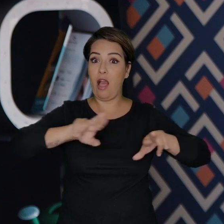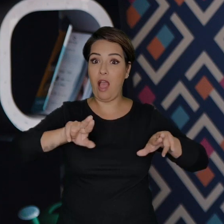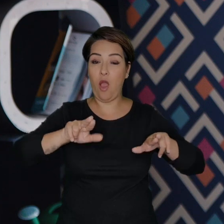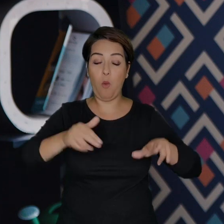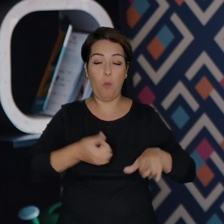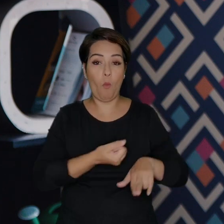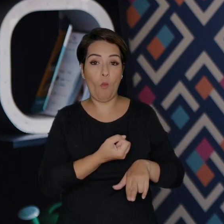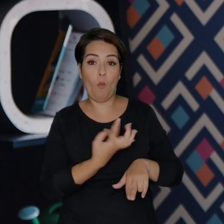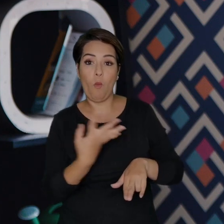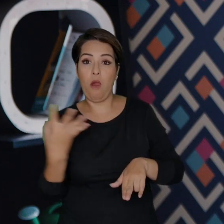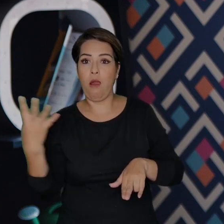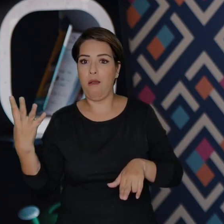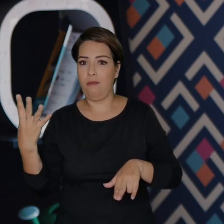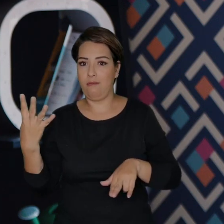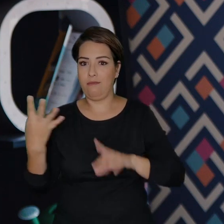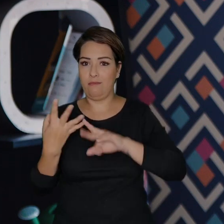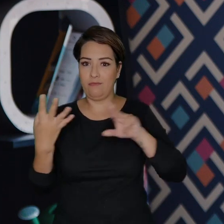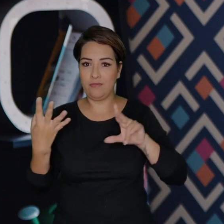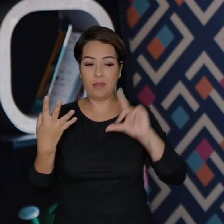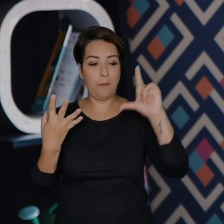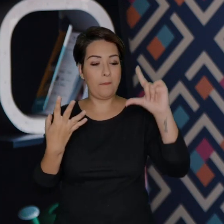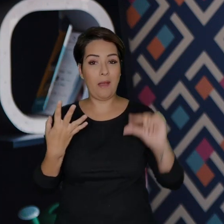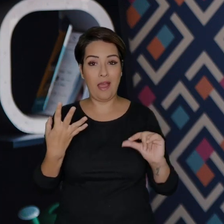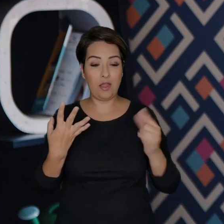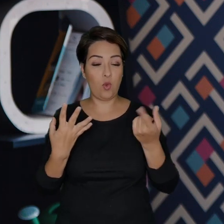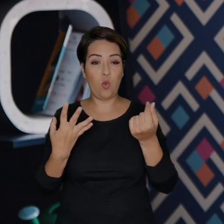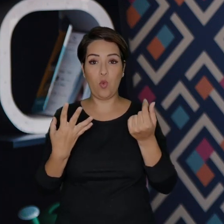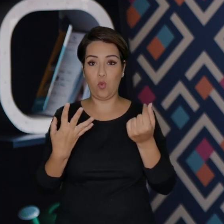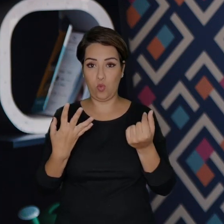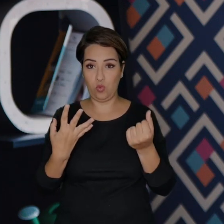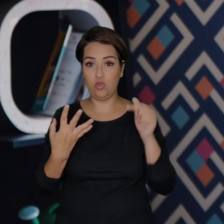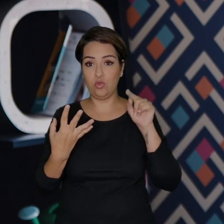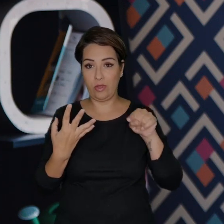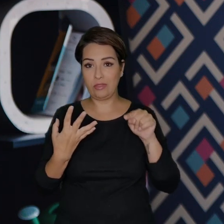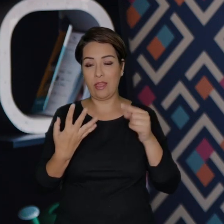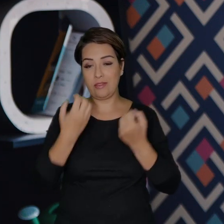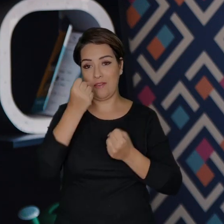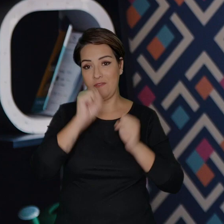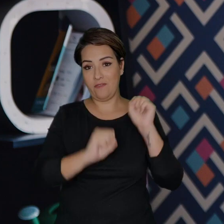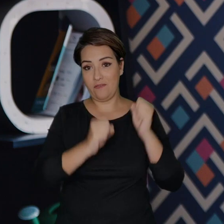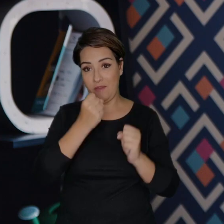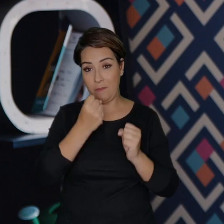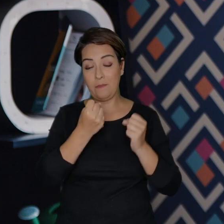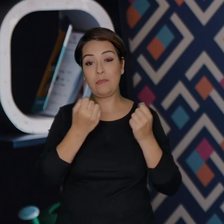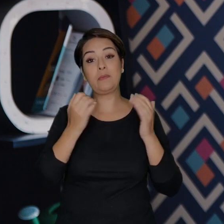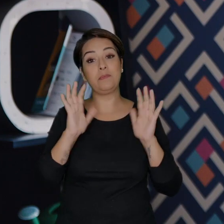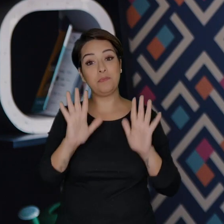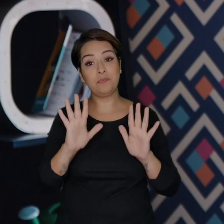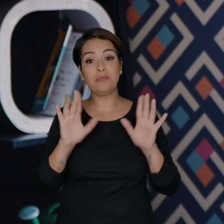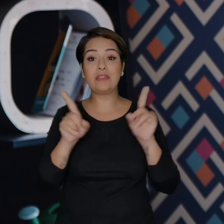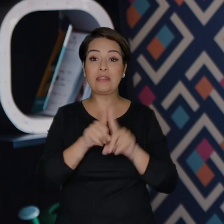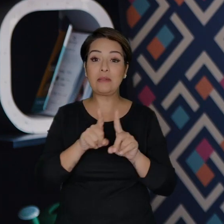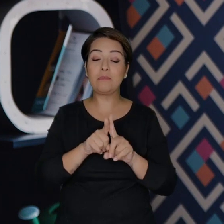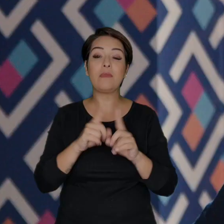Quando você consegue fazer uma roupa em grande quantidade, você também consegue baratear o custo dessa fabricação.